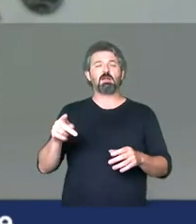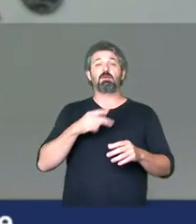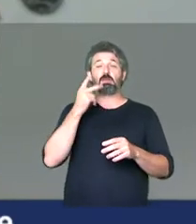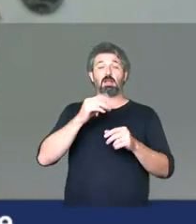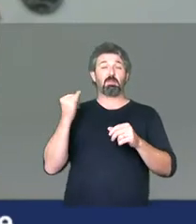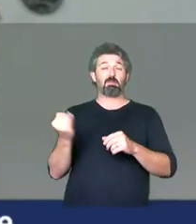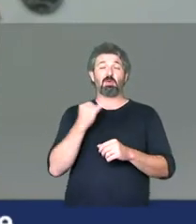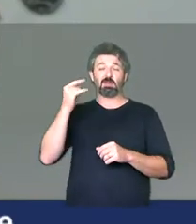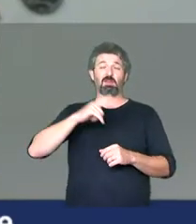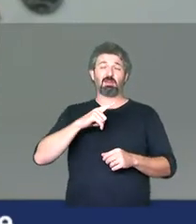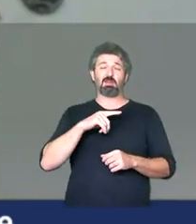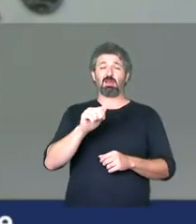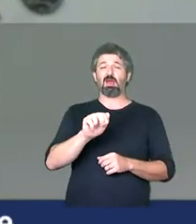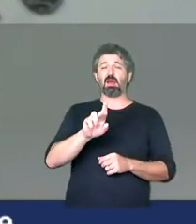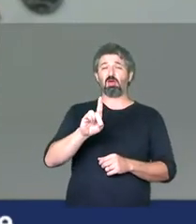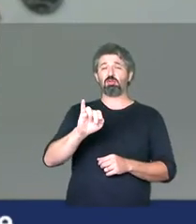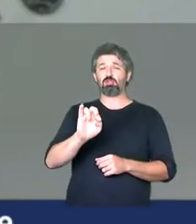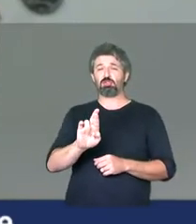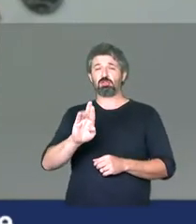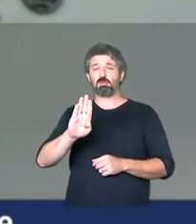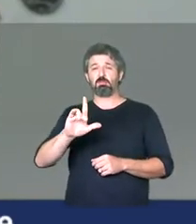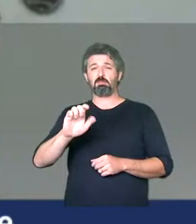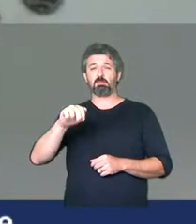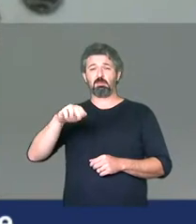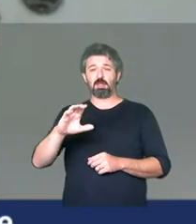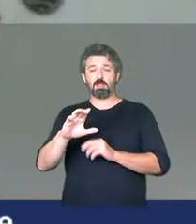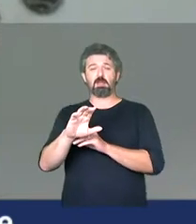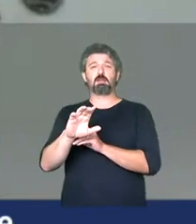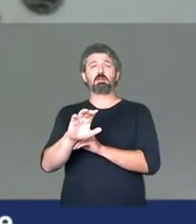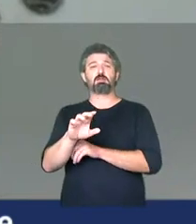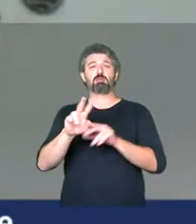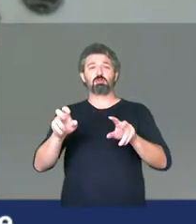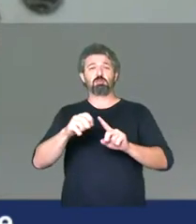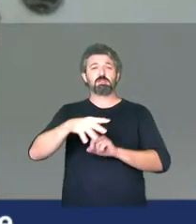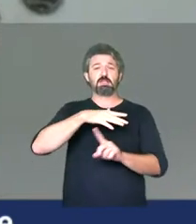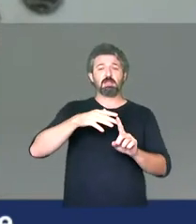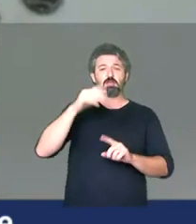PRESIDENTE, SOMENTE PARA REFERENDAR A IMPORTÂNCIA DA LEI ALDIR BLANC, IMPORTÂNCIA PARA SOCIEDADE BRASILEIRA A